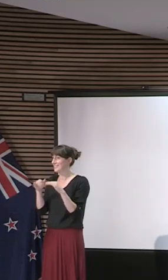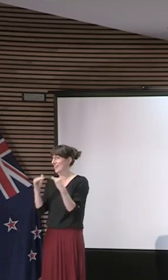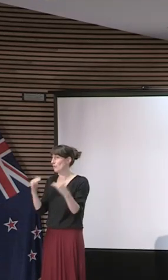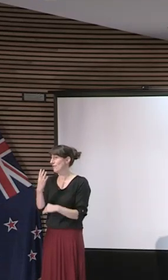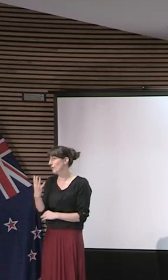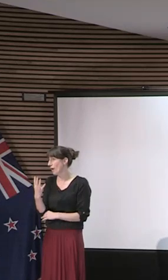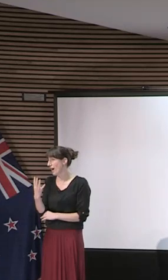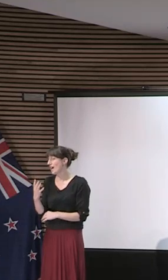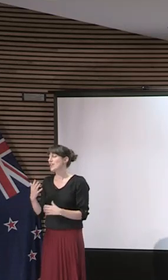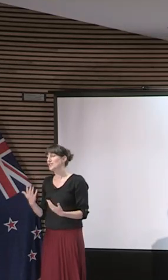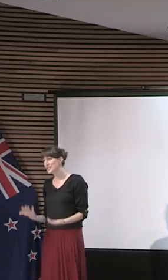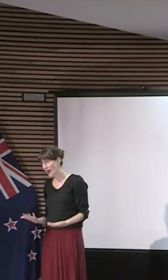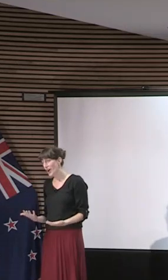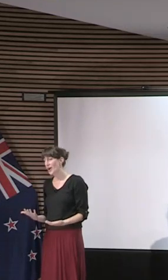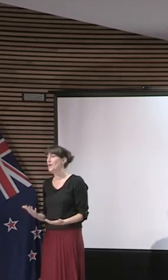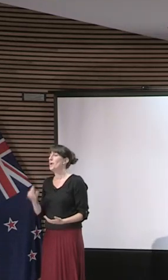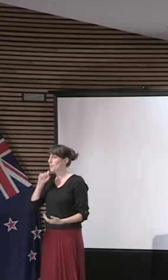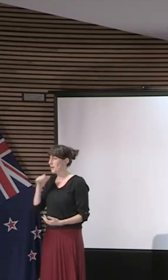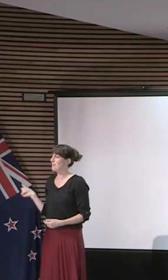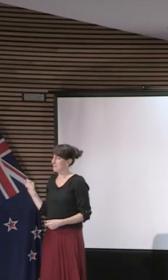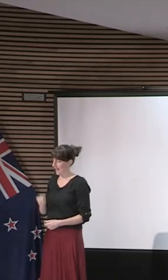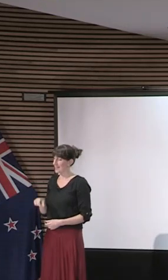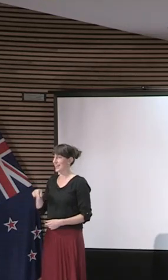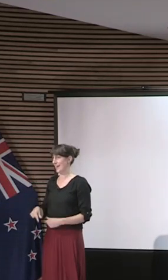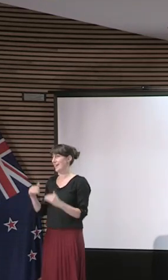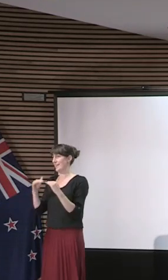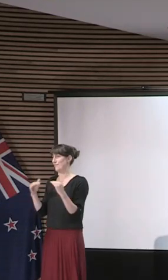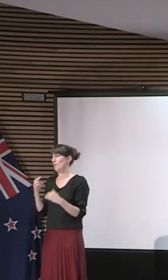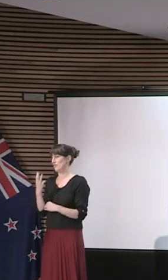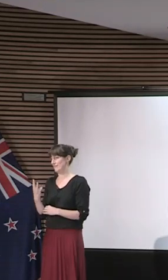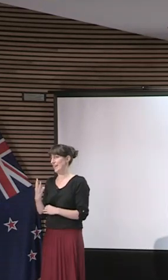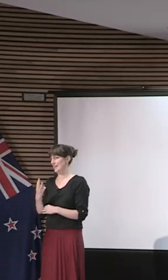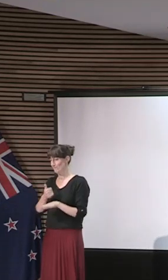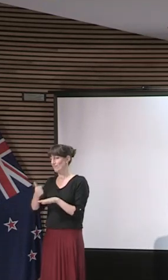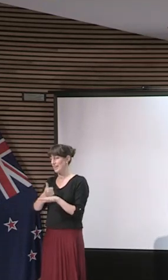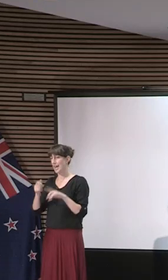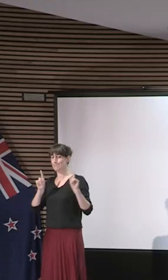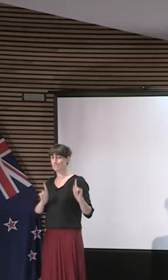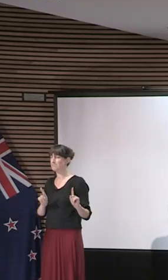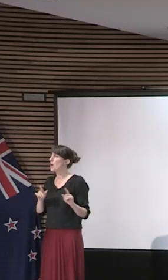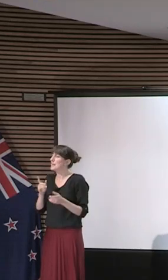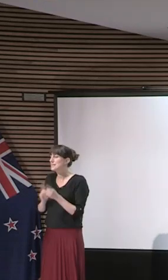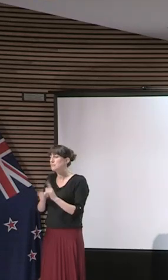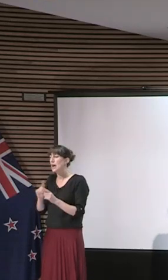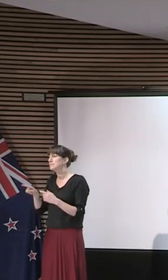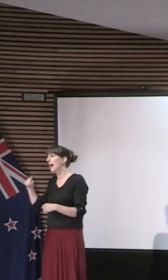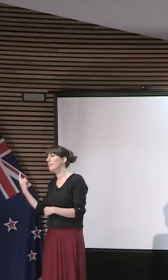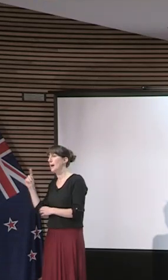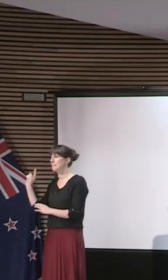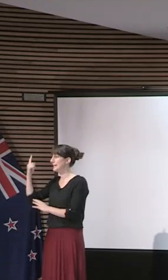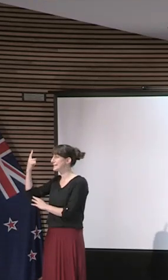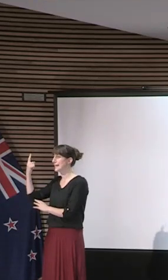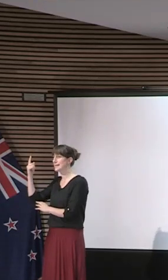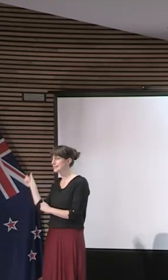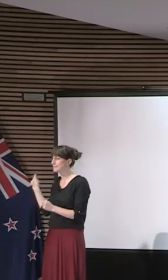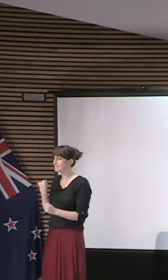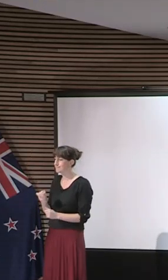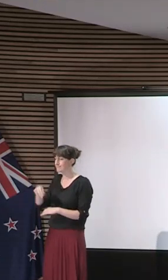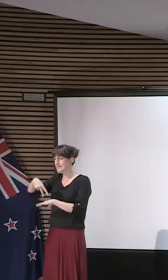te ora i te Taumata 4. A kua